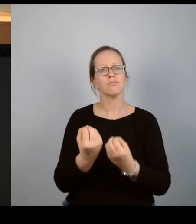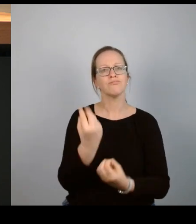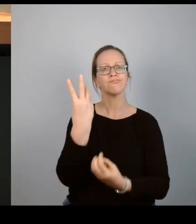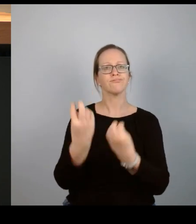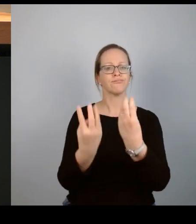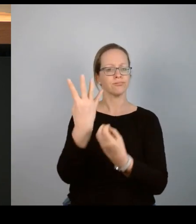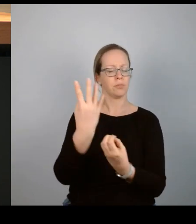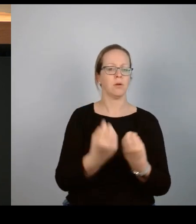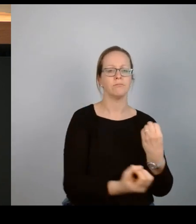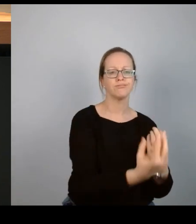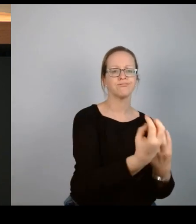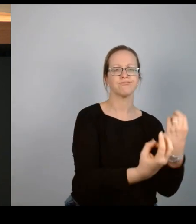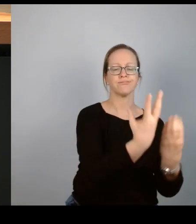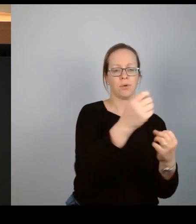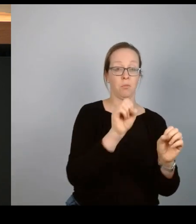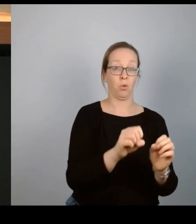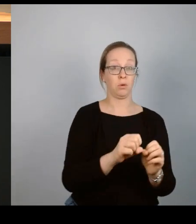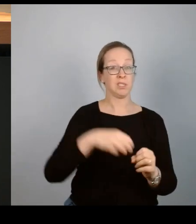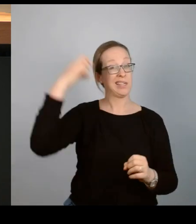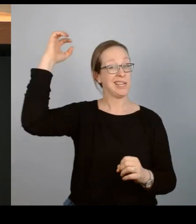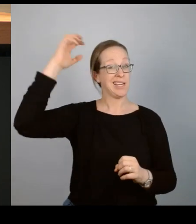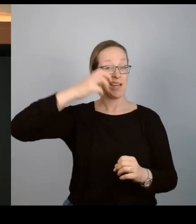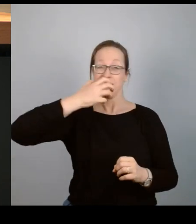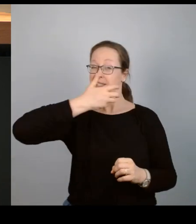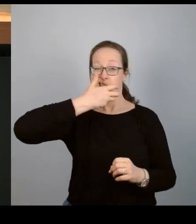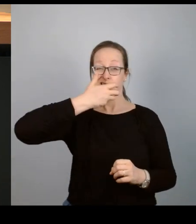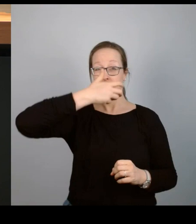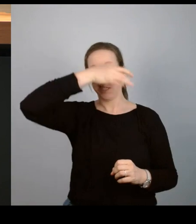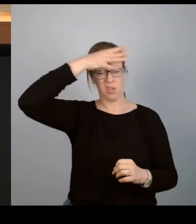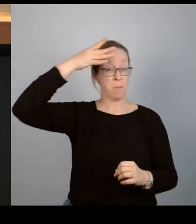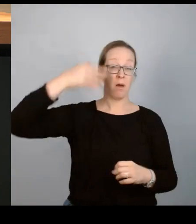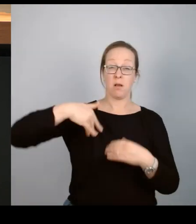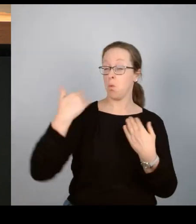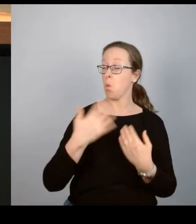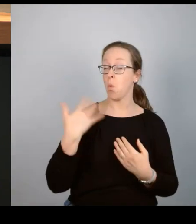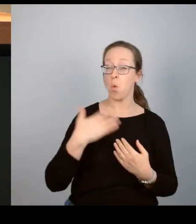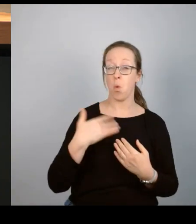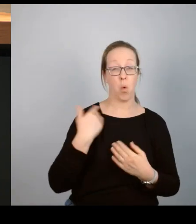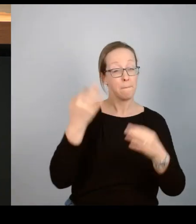überhitzt wird, muss die Stadt und ihre Flächen breiter als nur für Gebäude und Verkehr denken.